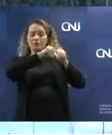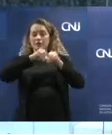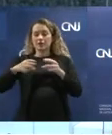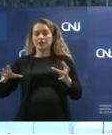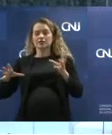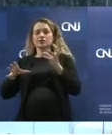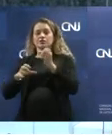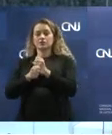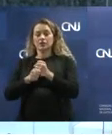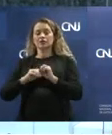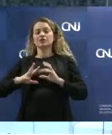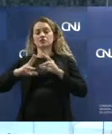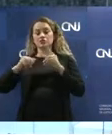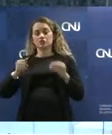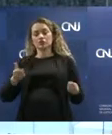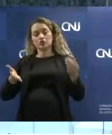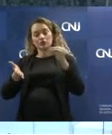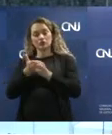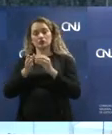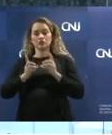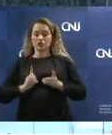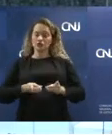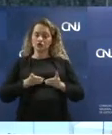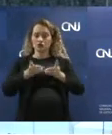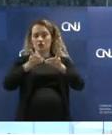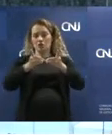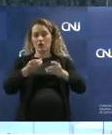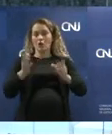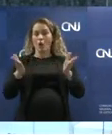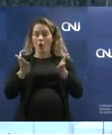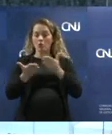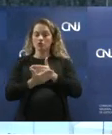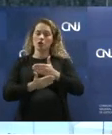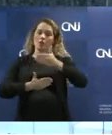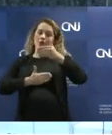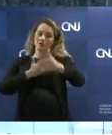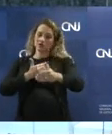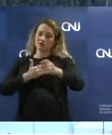para o meio digital, a partir de hoje, 100 por cento dos atos notariais